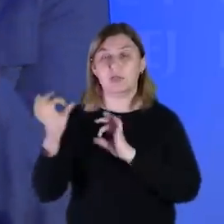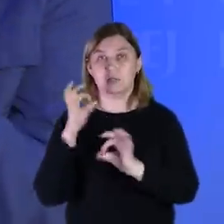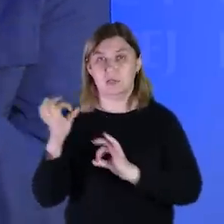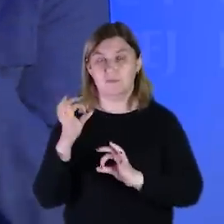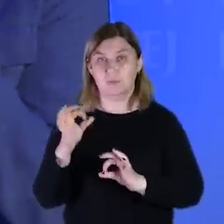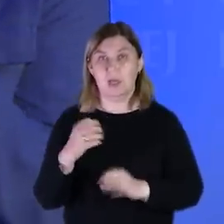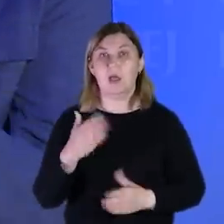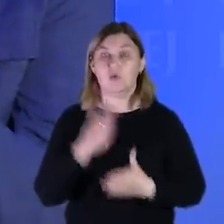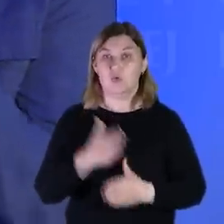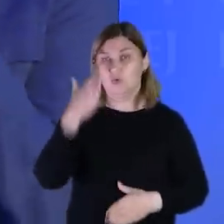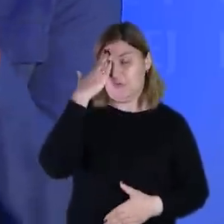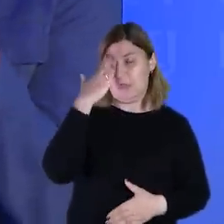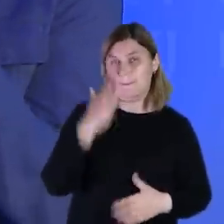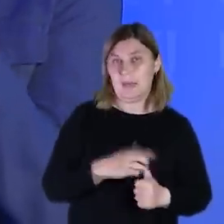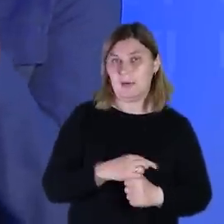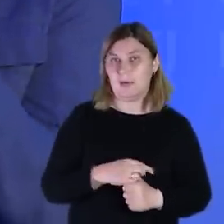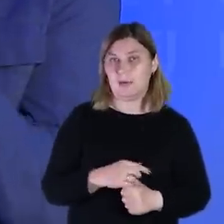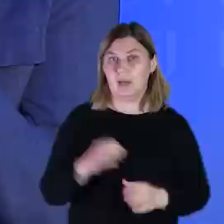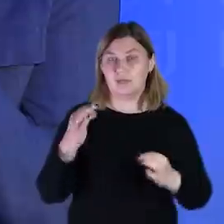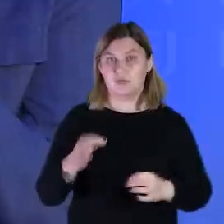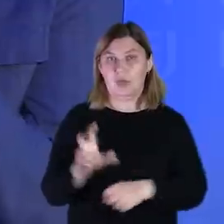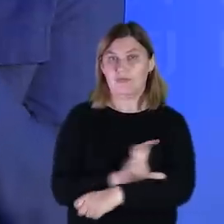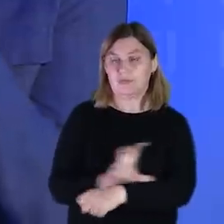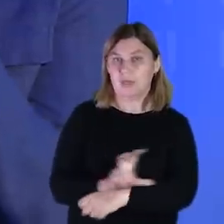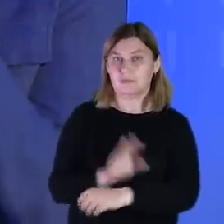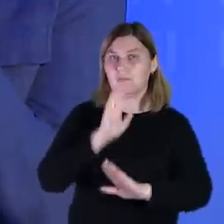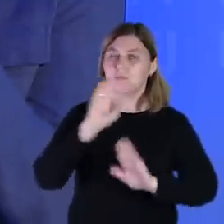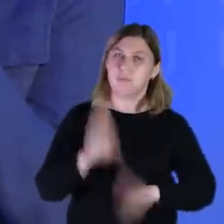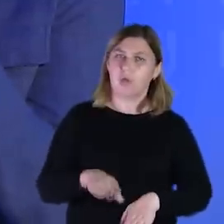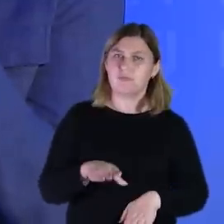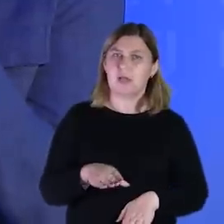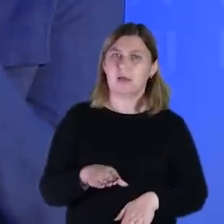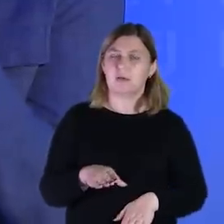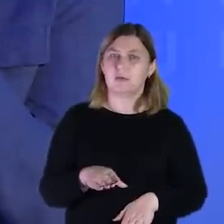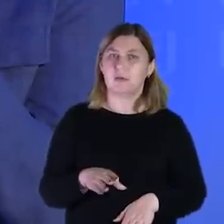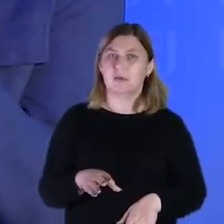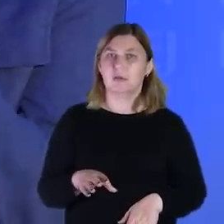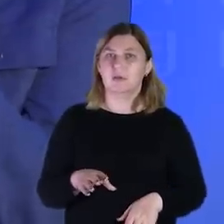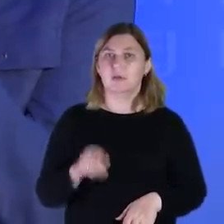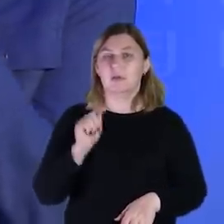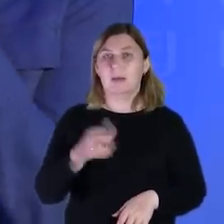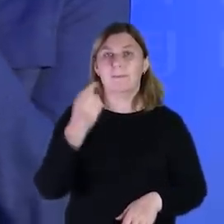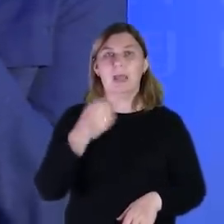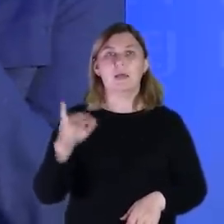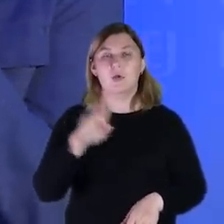to już wiemy. Dzisiejsza technika pozwala pewnie na... Chociaż pan major twierdził,